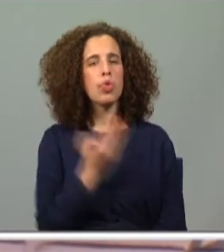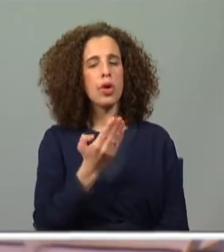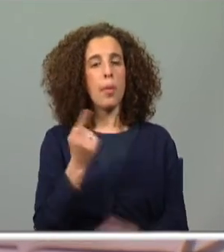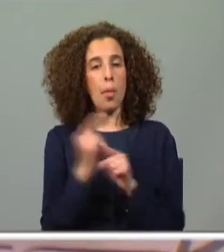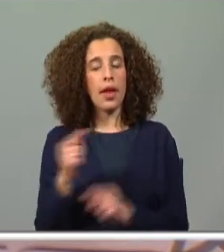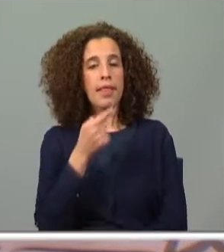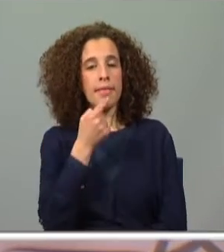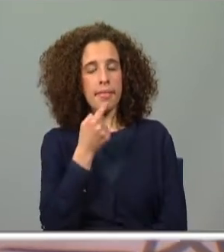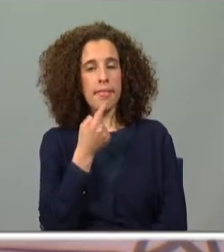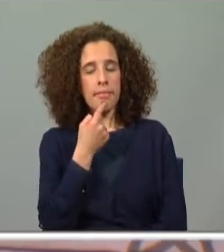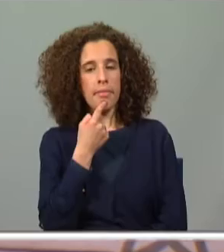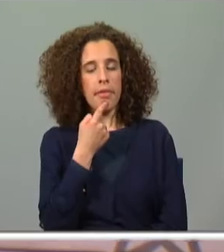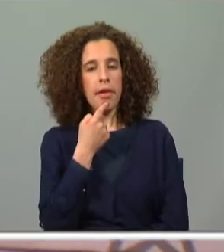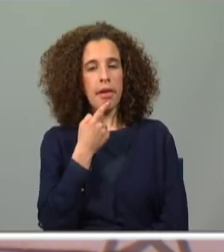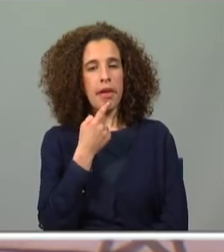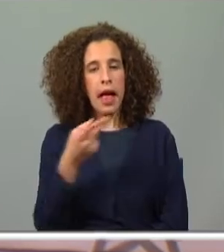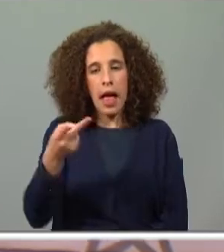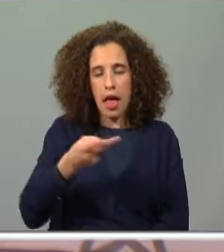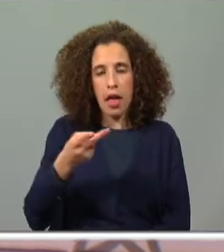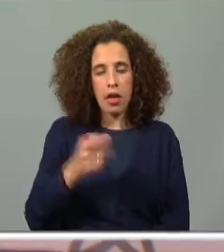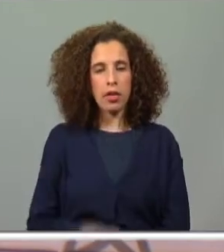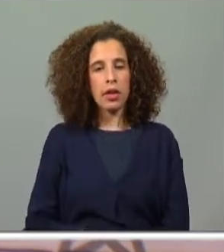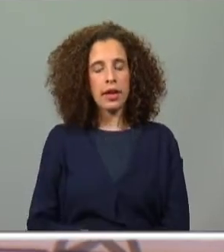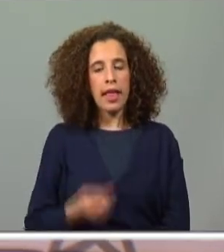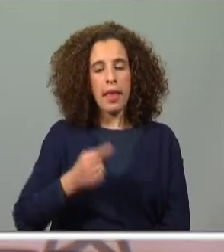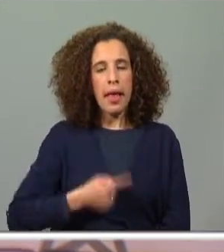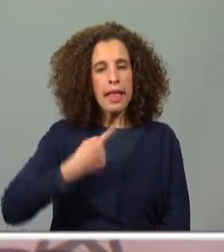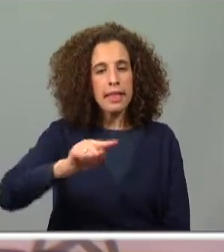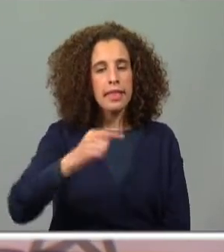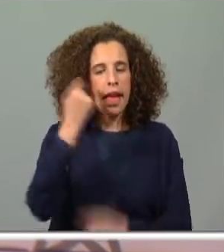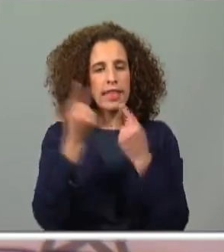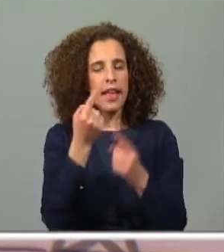ela percebe que elas idas diárias de alguém a sua casa que 她意識到他們某人每天去你家的次數